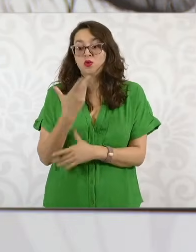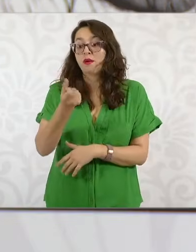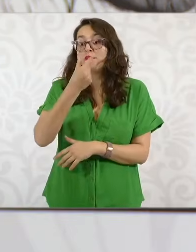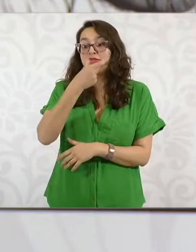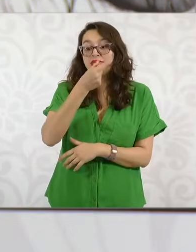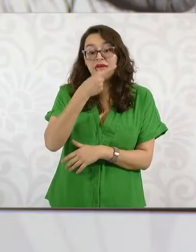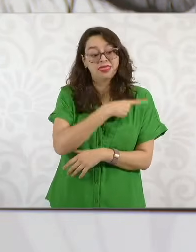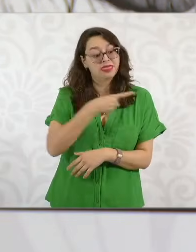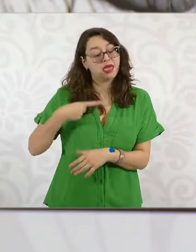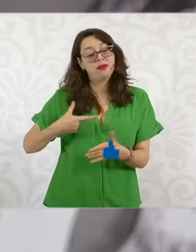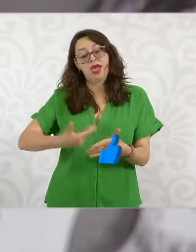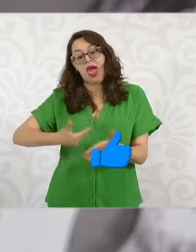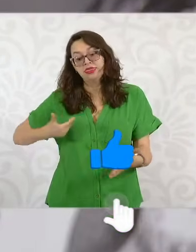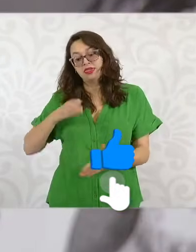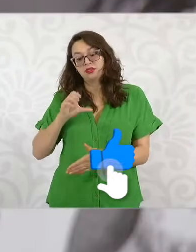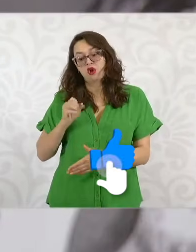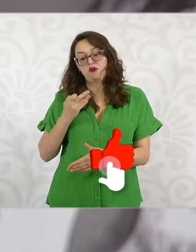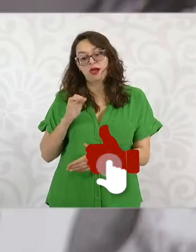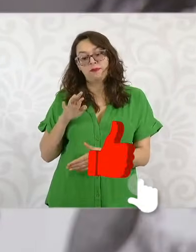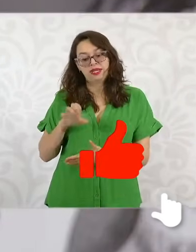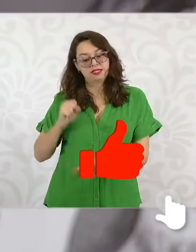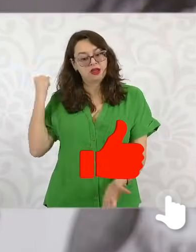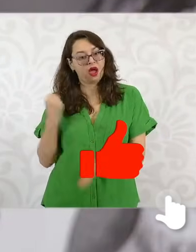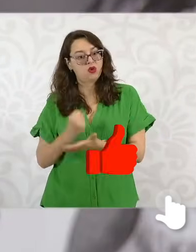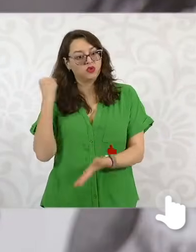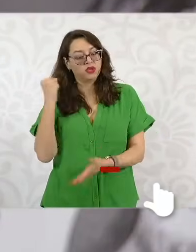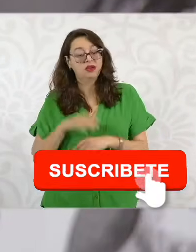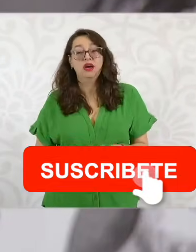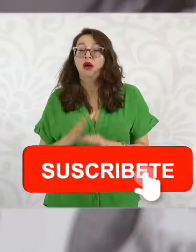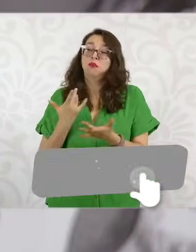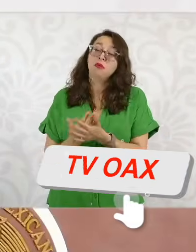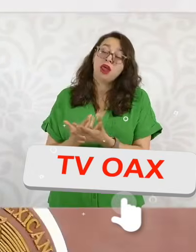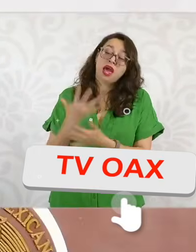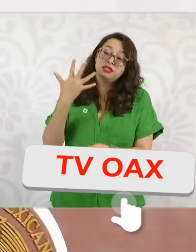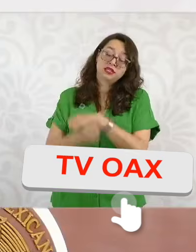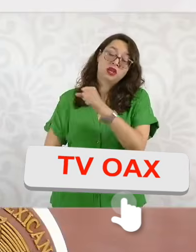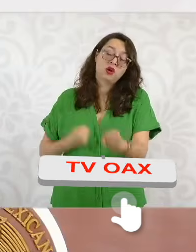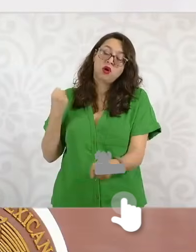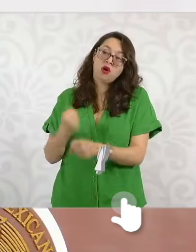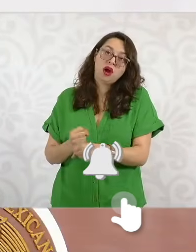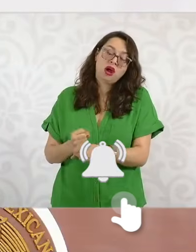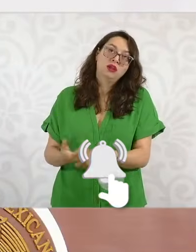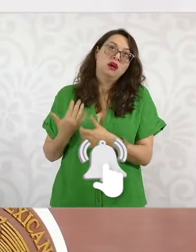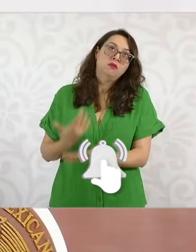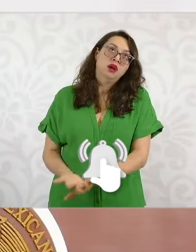autorización de Cofepris. Entonces, si te tardas 5 años en una autorización de un nuevo medicamento,